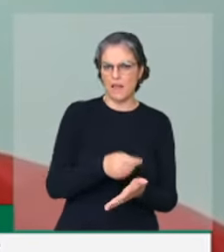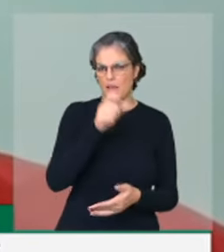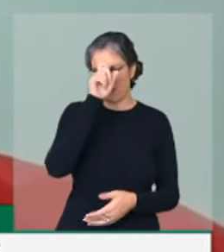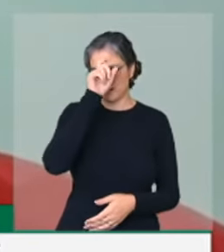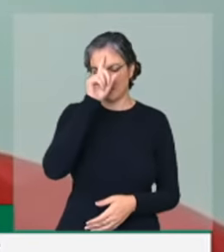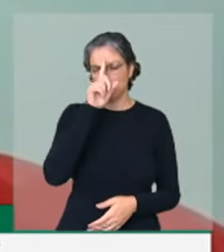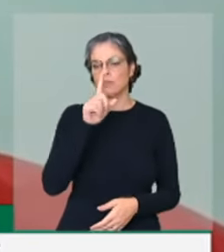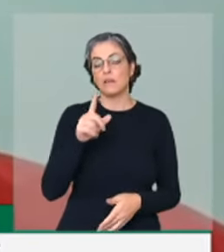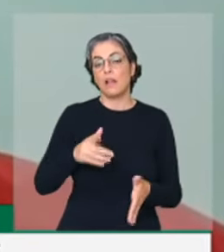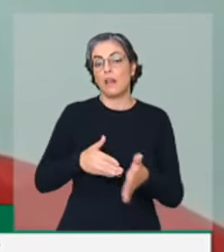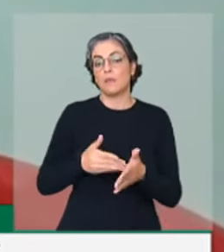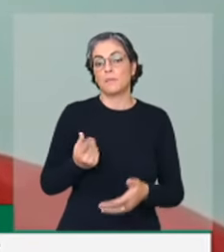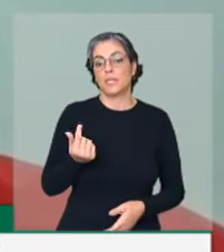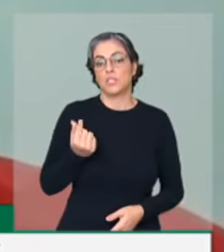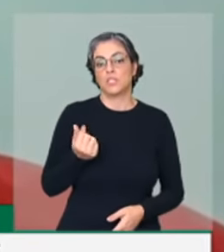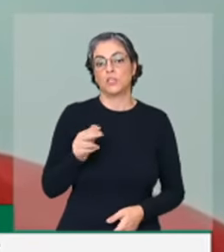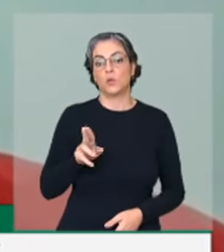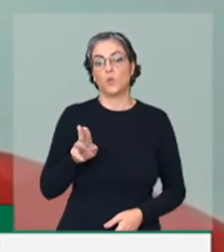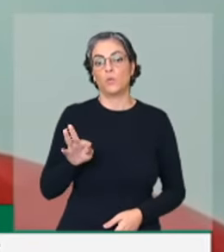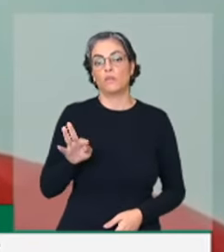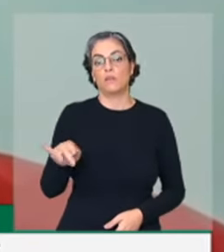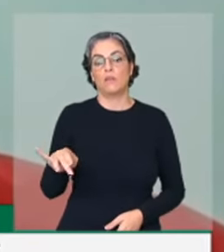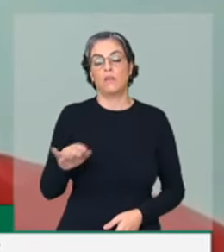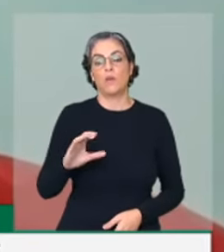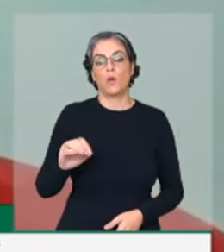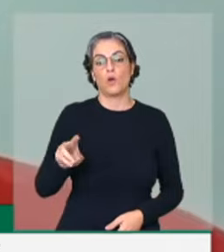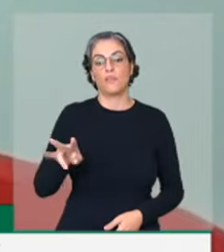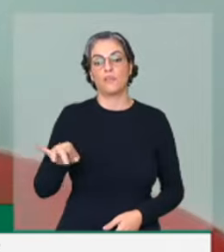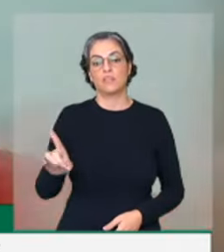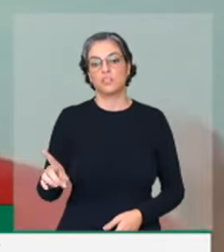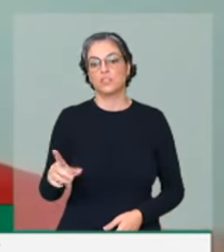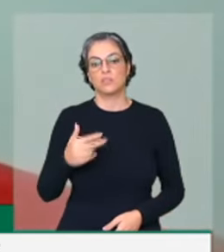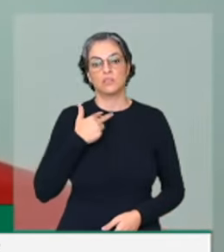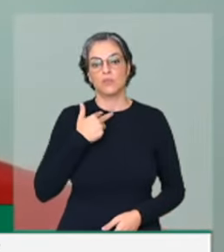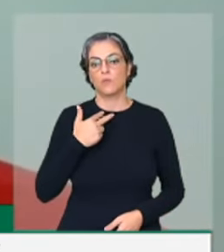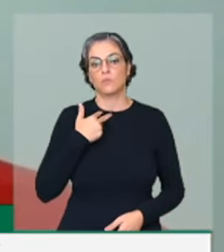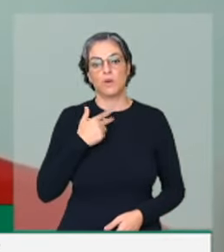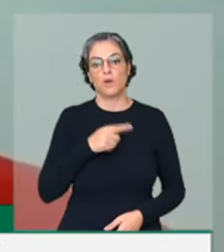NÃO PODE SER... CADA UM.... TRABALHAR COM O PREÇO QUE QUISER. COM O QUE JULGAR MAIS CONVENIENTE. E A ISENÇÃO